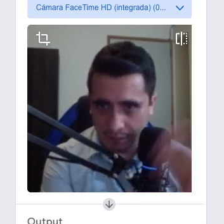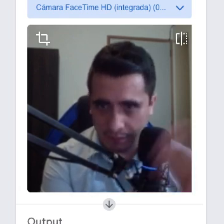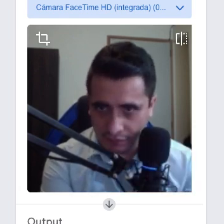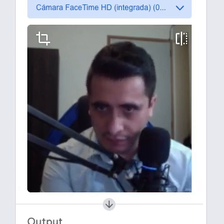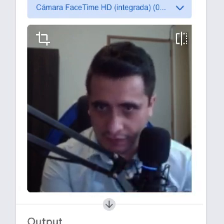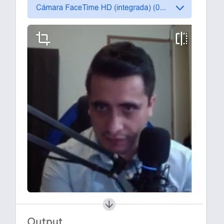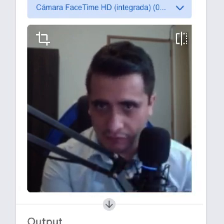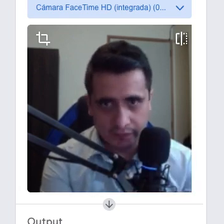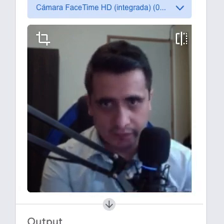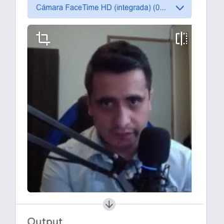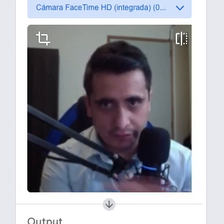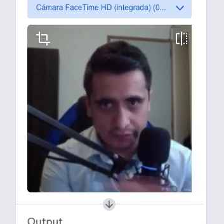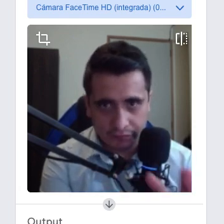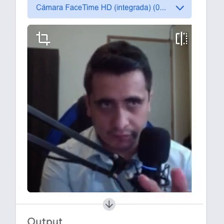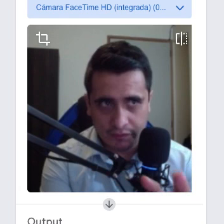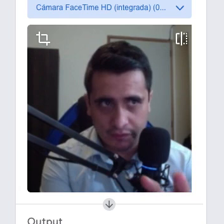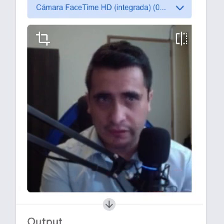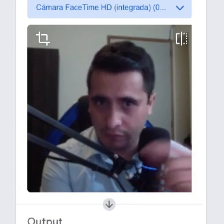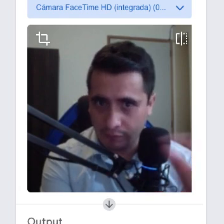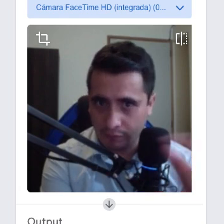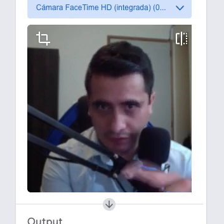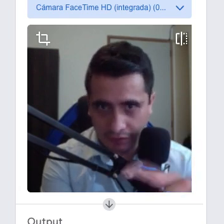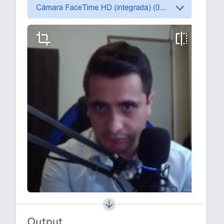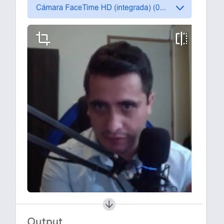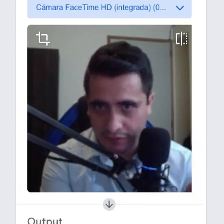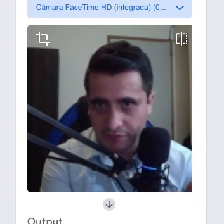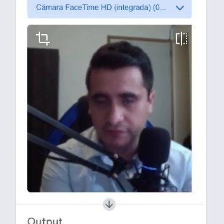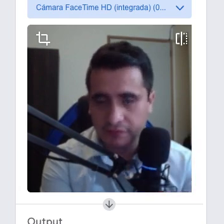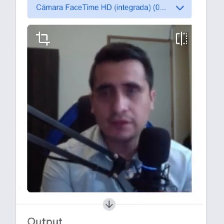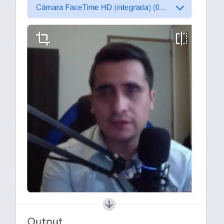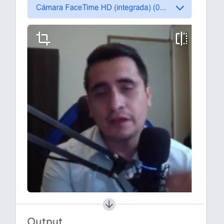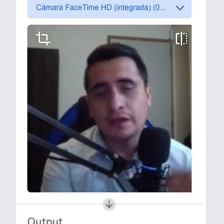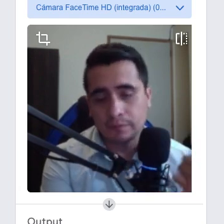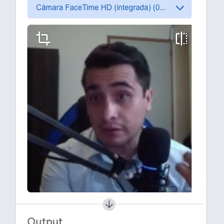dejarla en los comentarios sin problema alguno voy a dejar estos enlaces y te invito a que lo